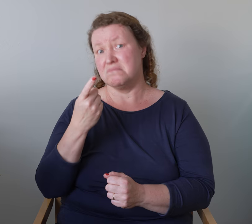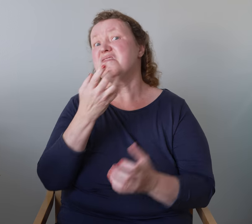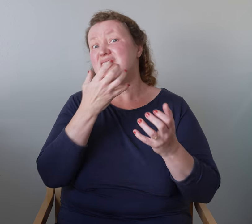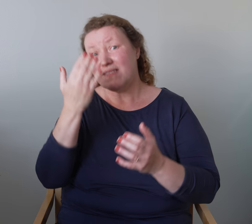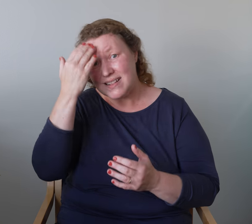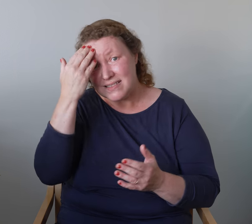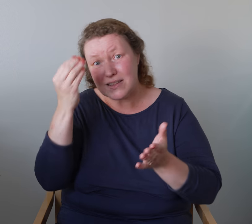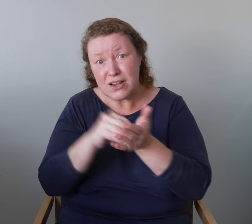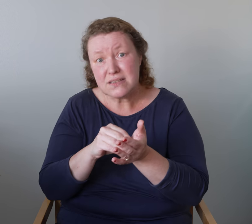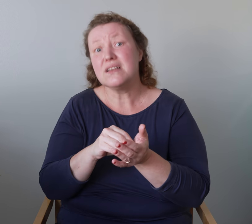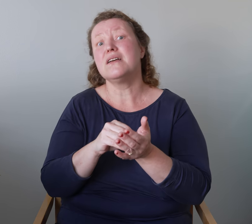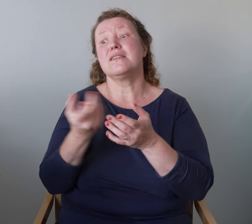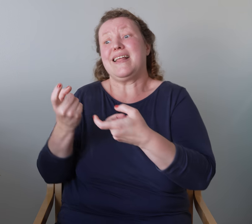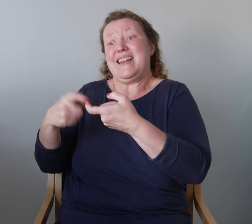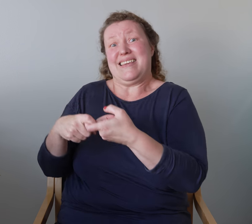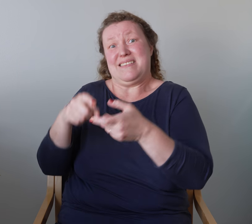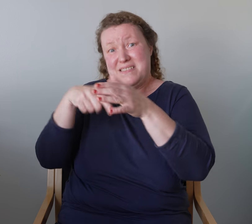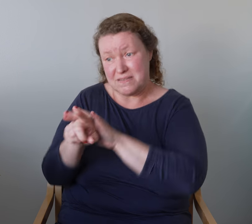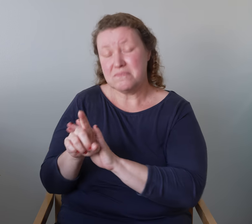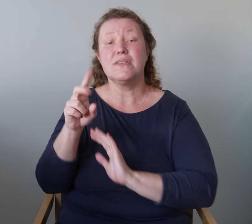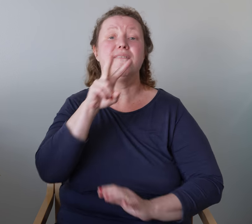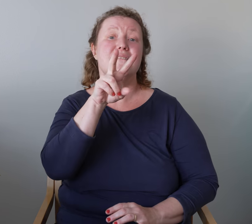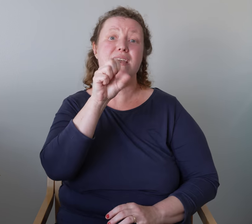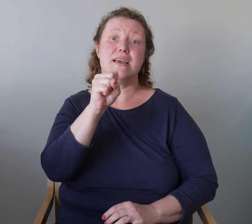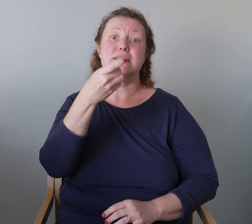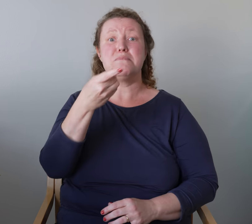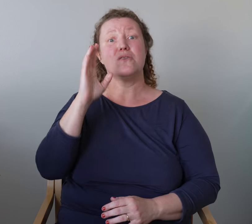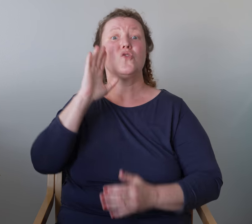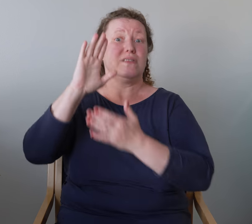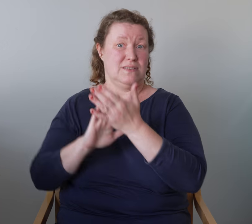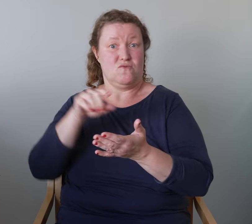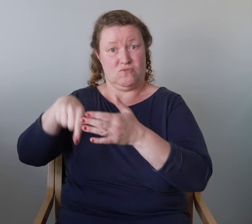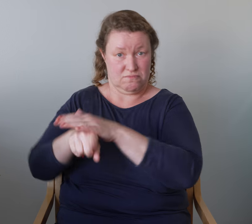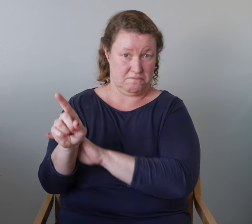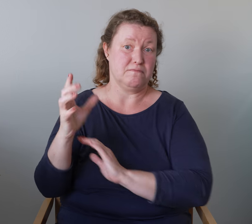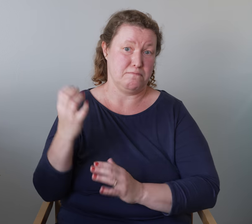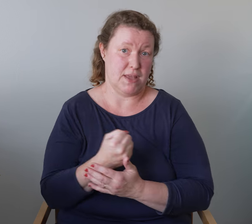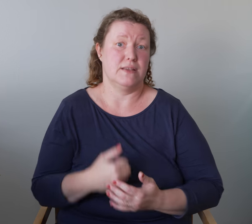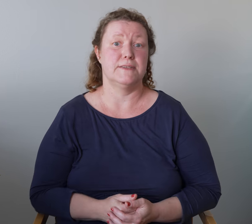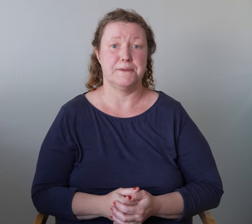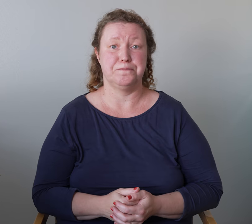Katso tarkemmin https://www.vsp.fi/tekstipuhelupalvelu.html